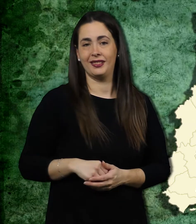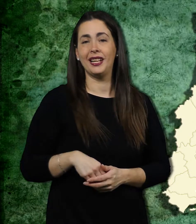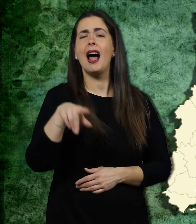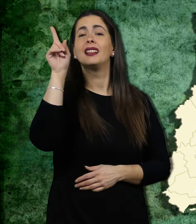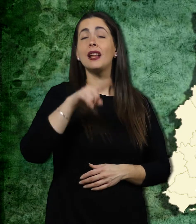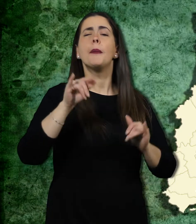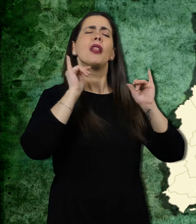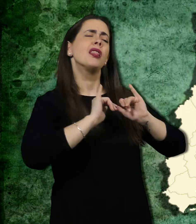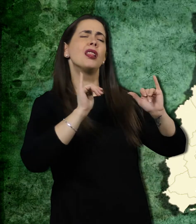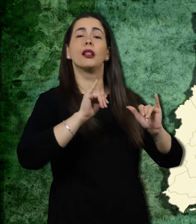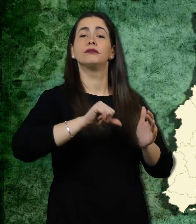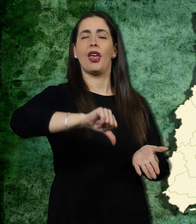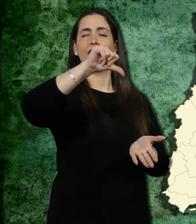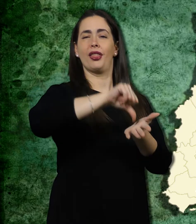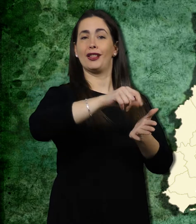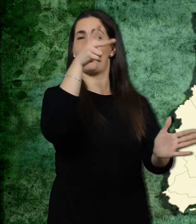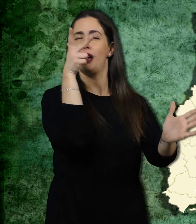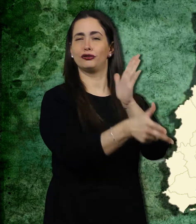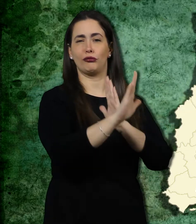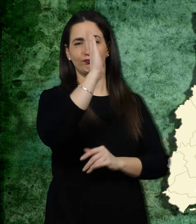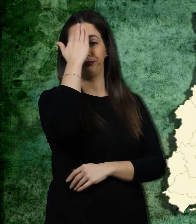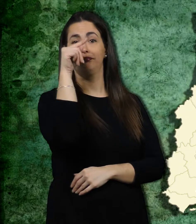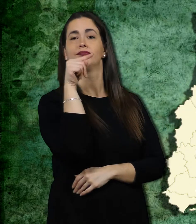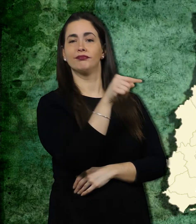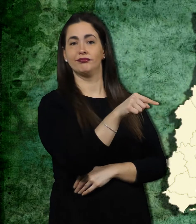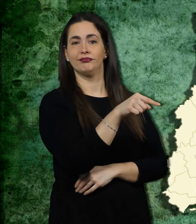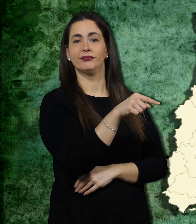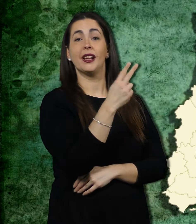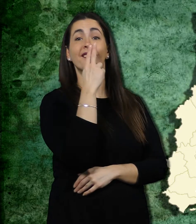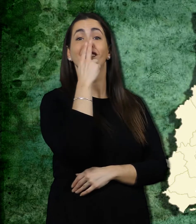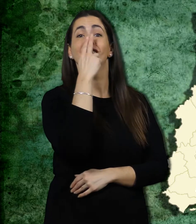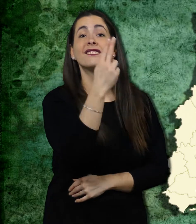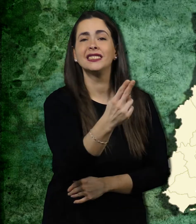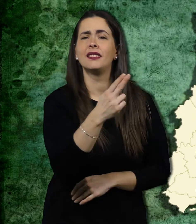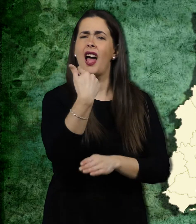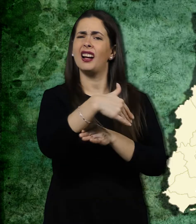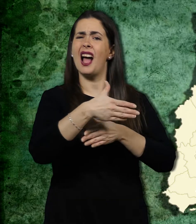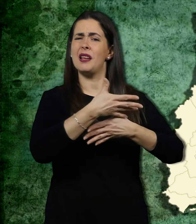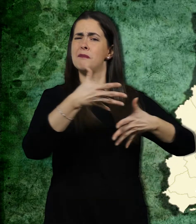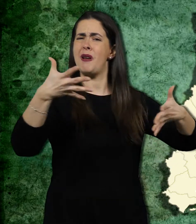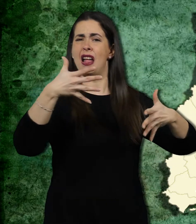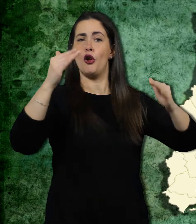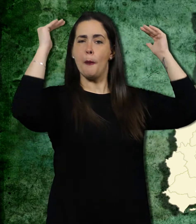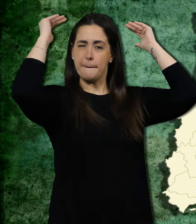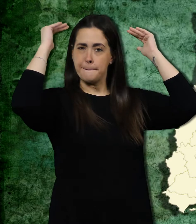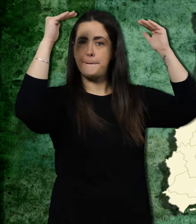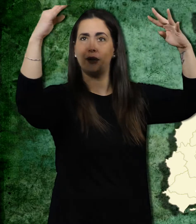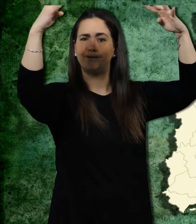Passejar pel centre històric i fer una visita als porxos del carrer Major i als carrers adjacents,